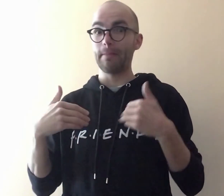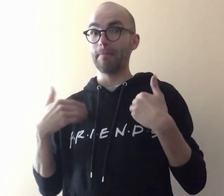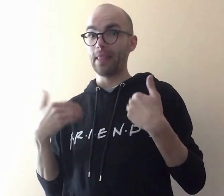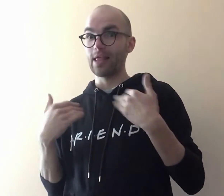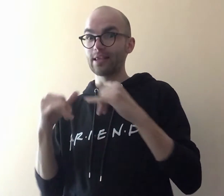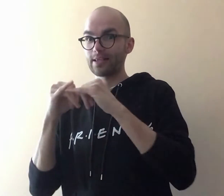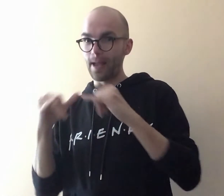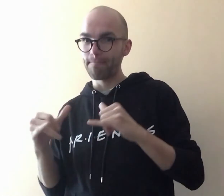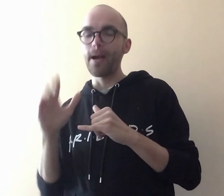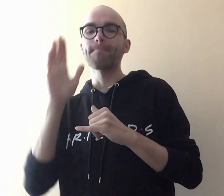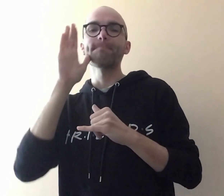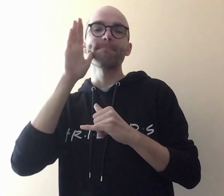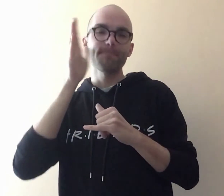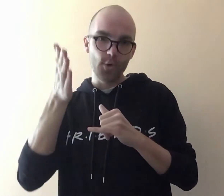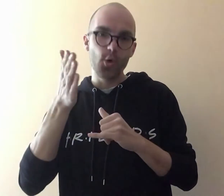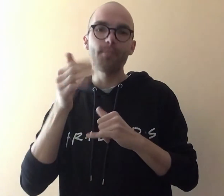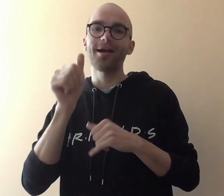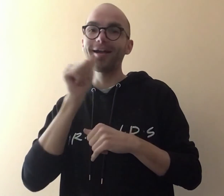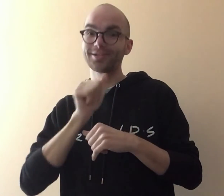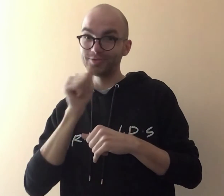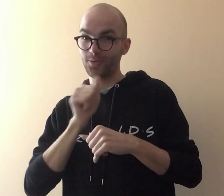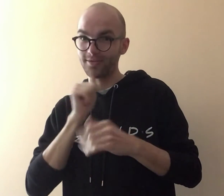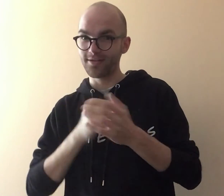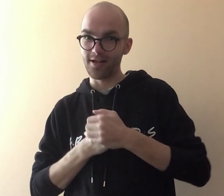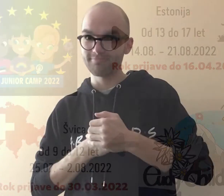za kamp mladih pa bo v Estoniji.